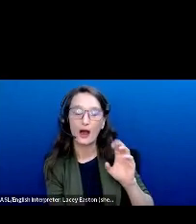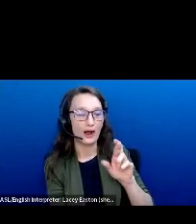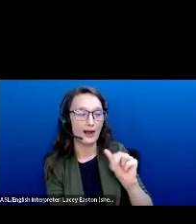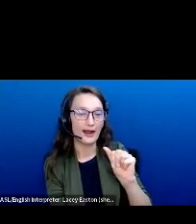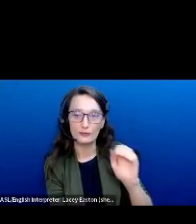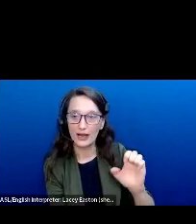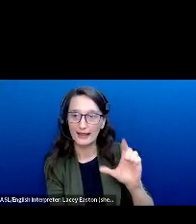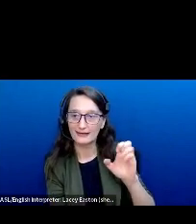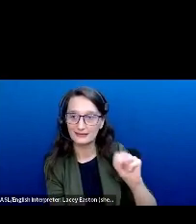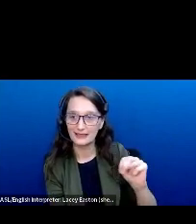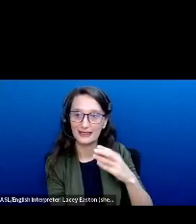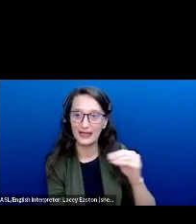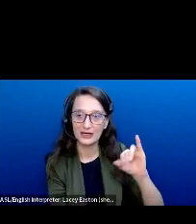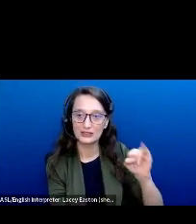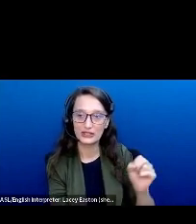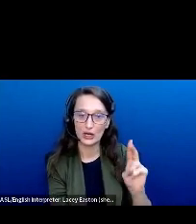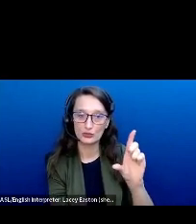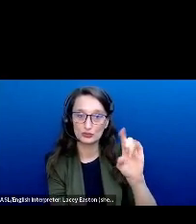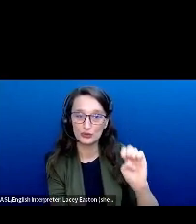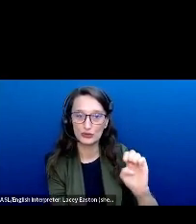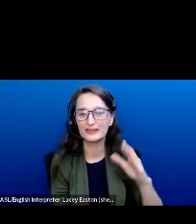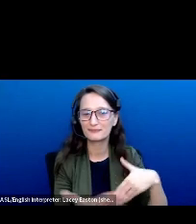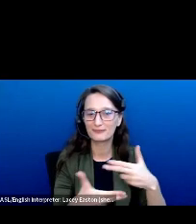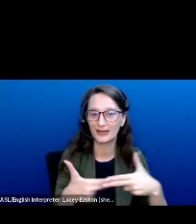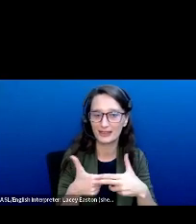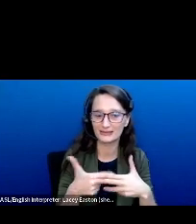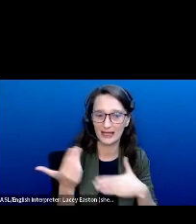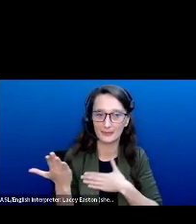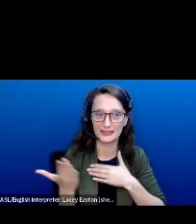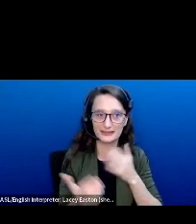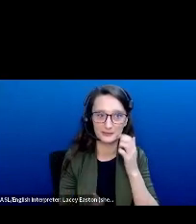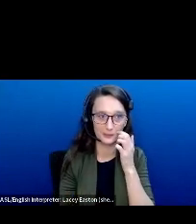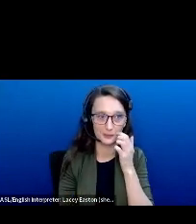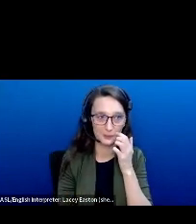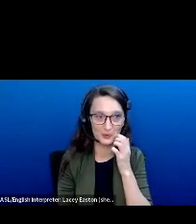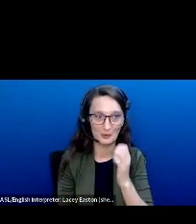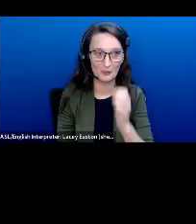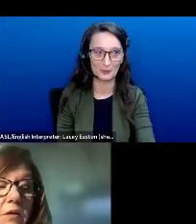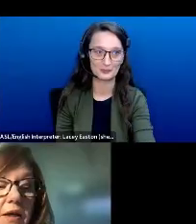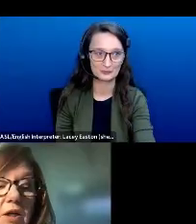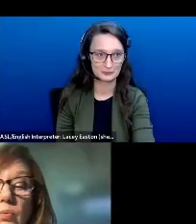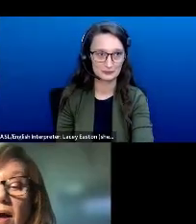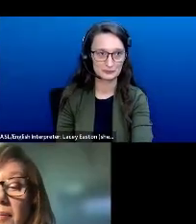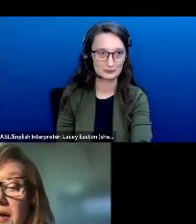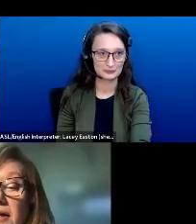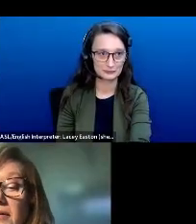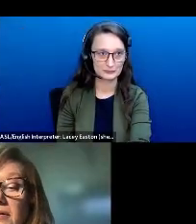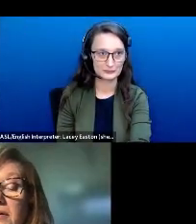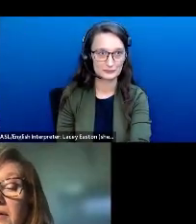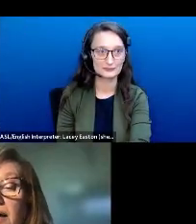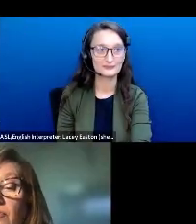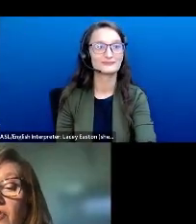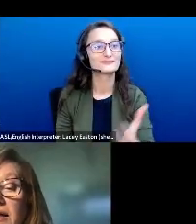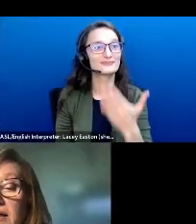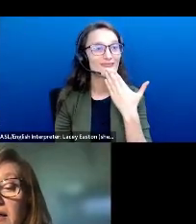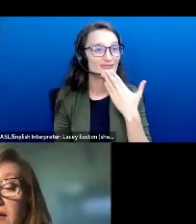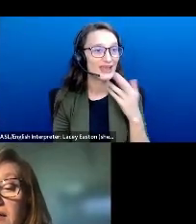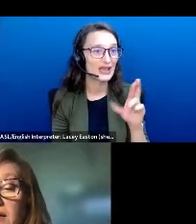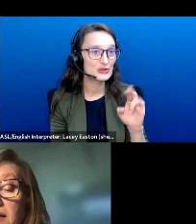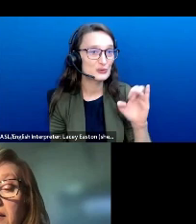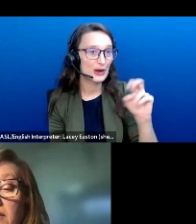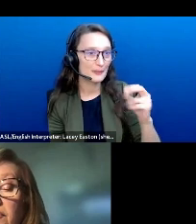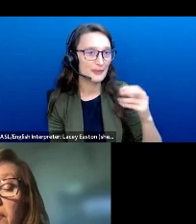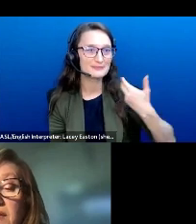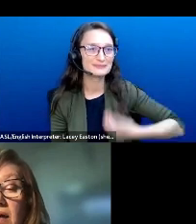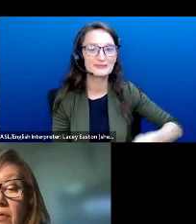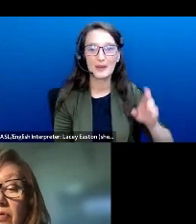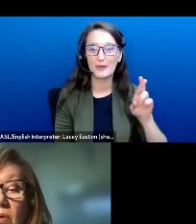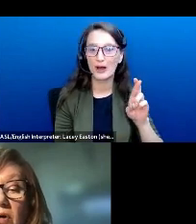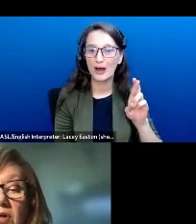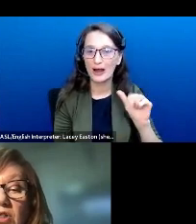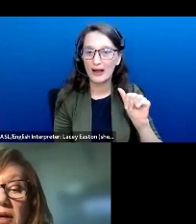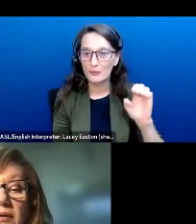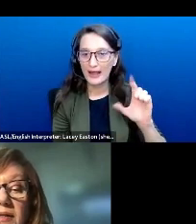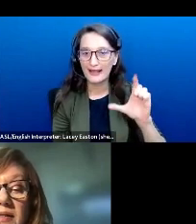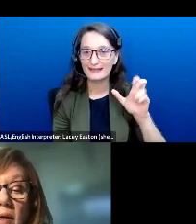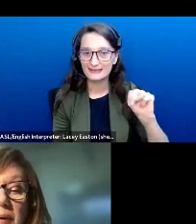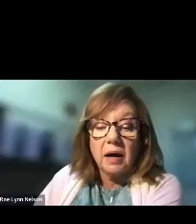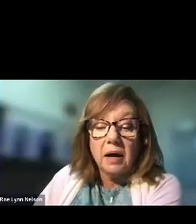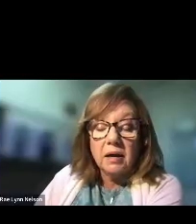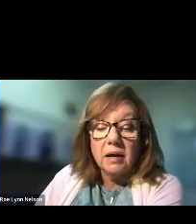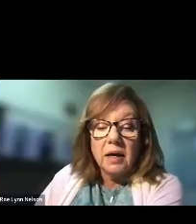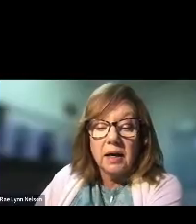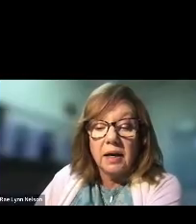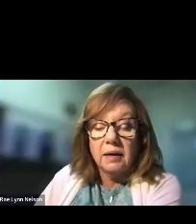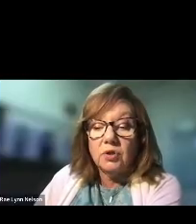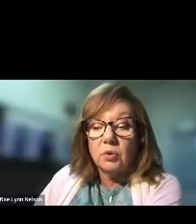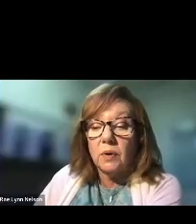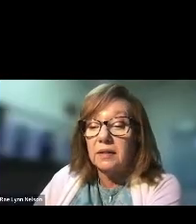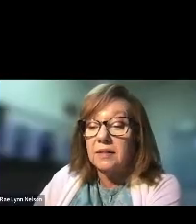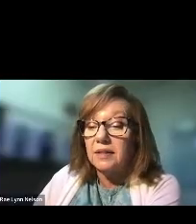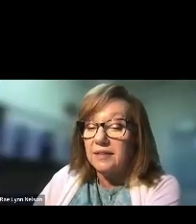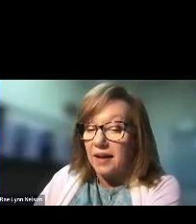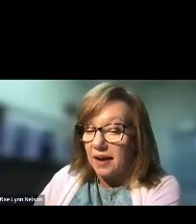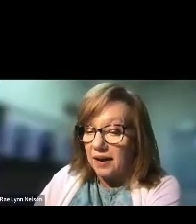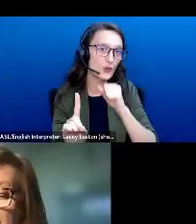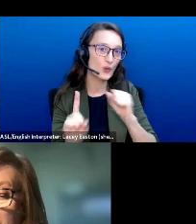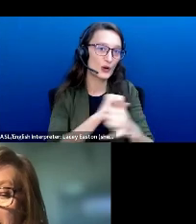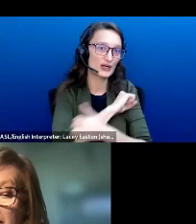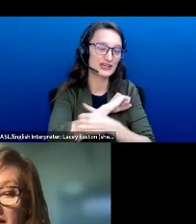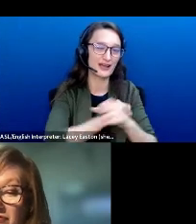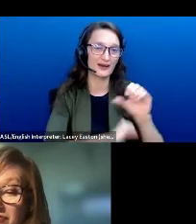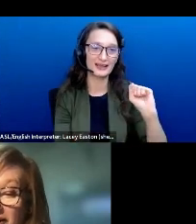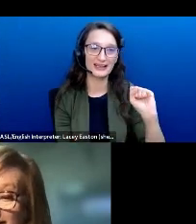diapositiva. Gracias, Robin. Soy Rayleen Nelson de South Orange County SELPA y hoy me acompaña mi